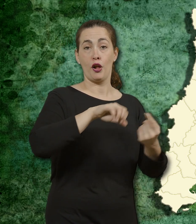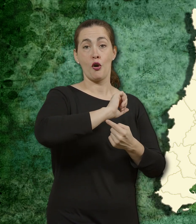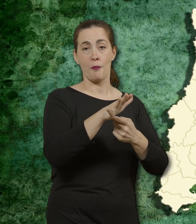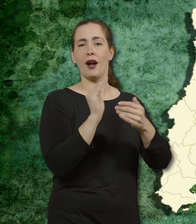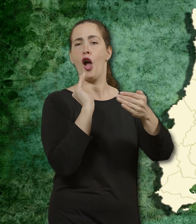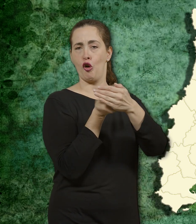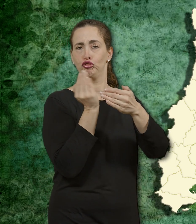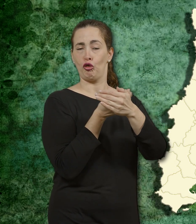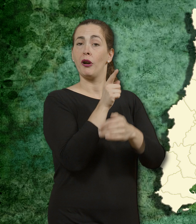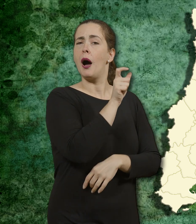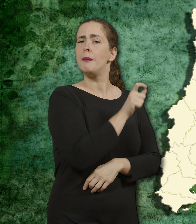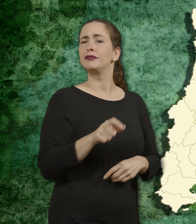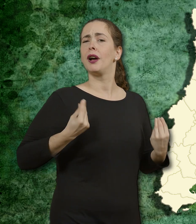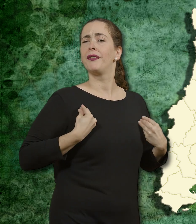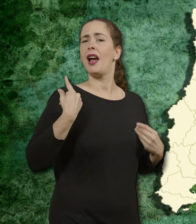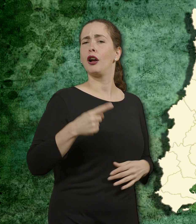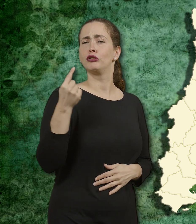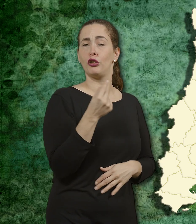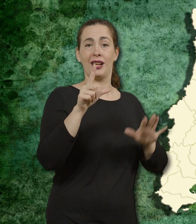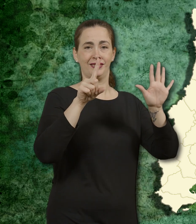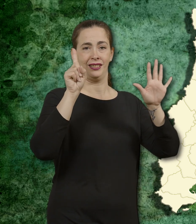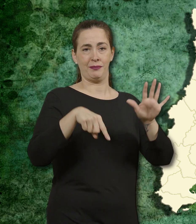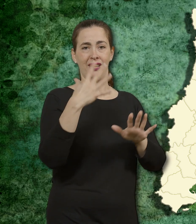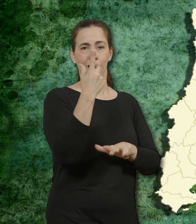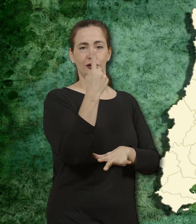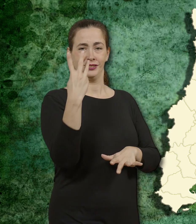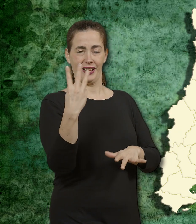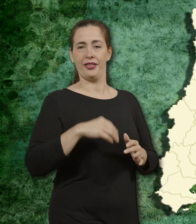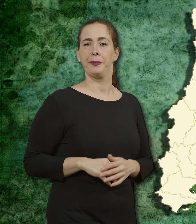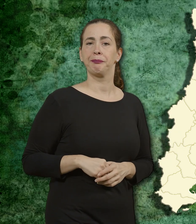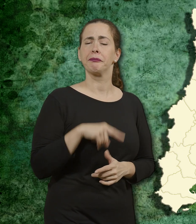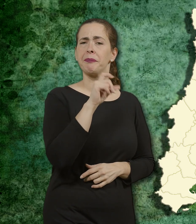Comarca: Osona. Població: 7.513 habitants.